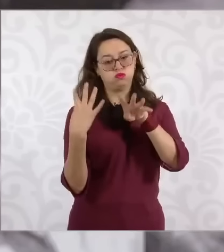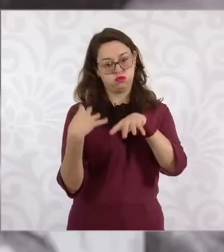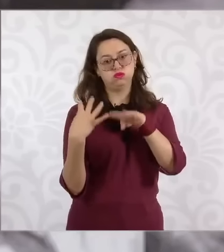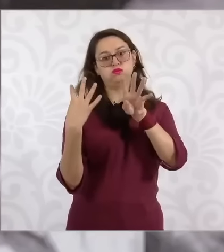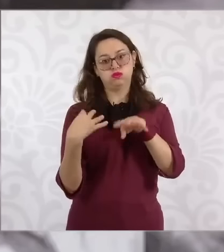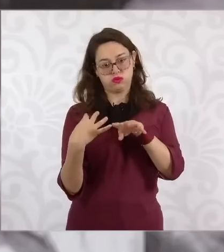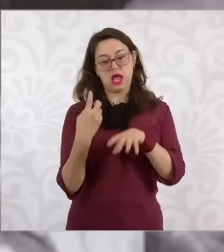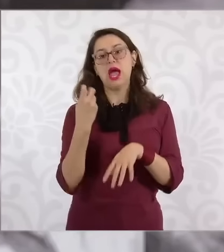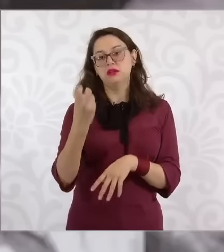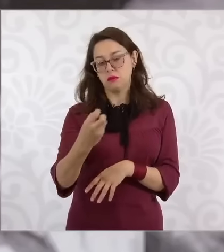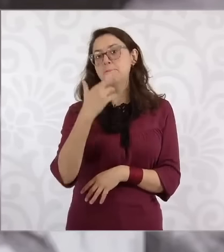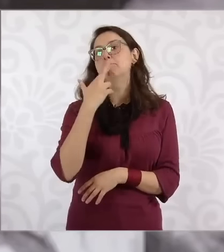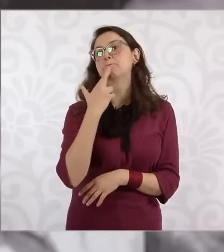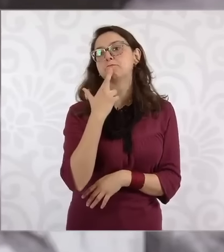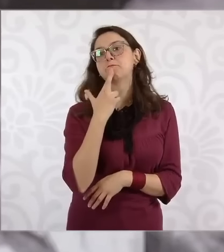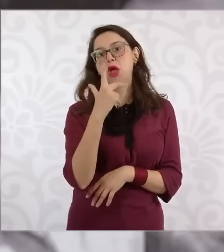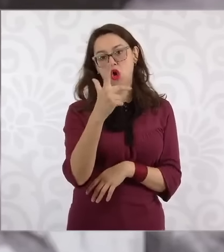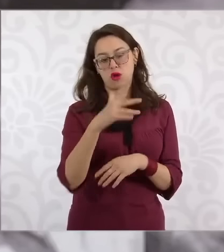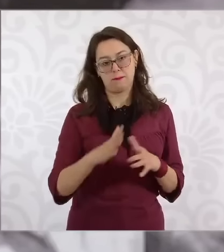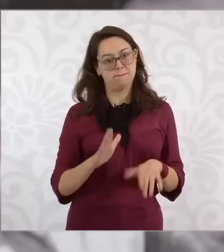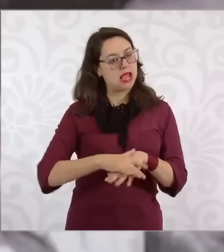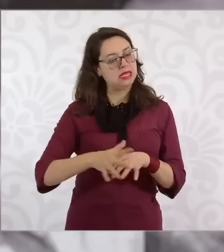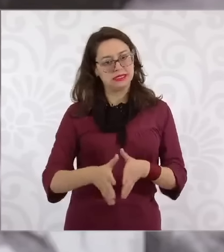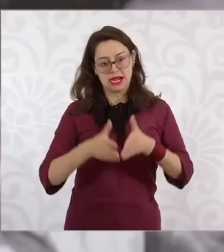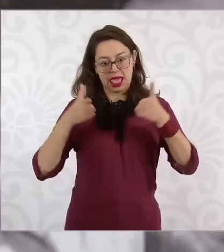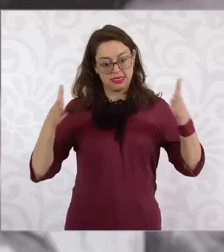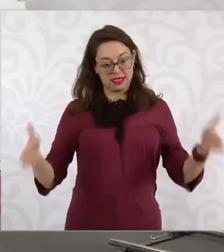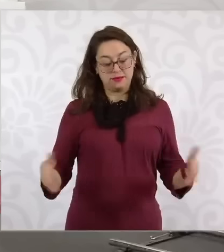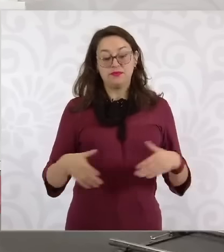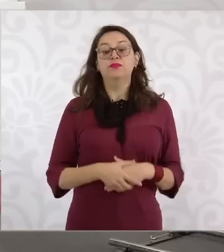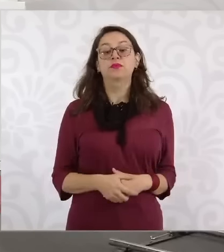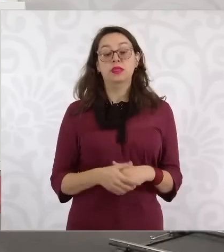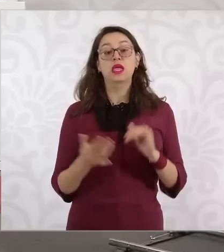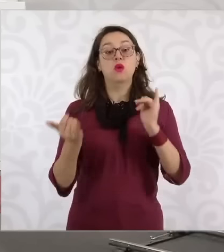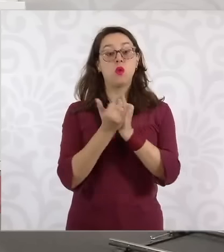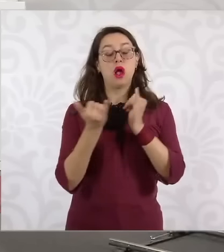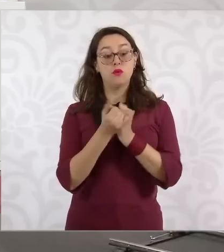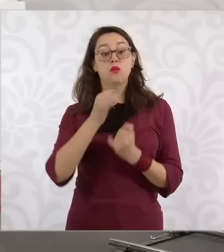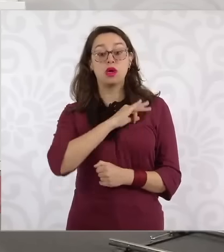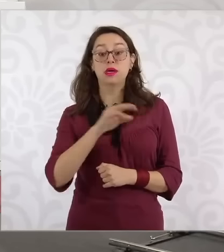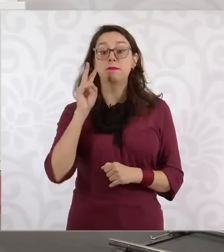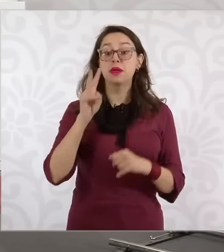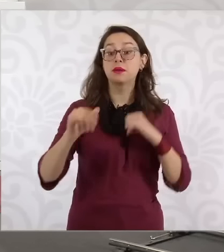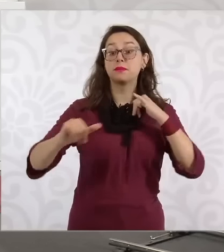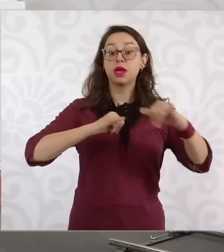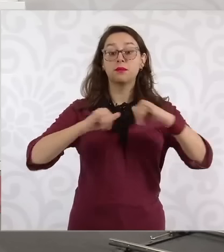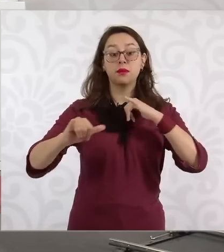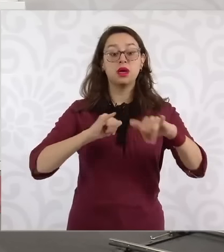de nuestro país. Y del lado derecho podemos ver la ruta 57. Esta es una de las rutas de nuestro país,